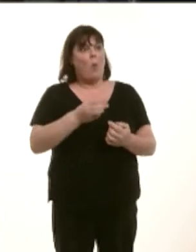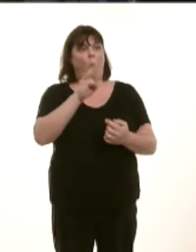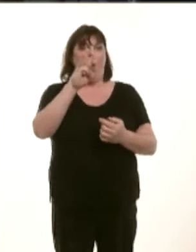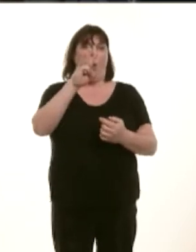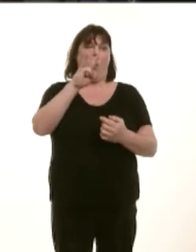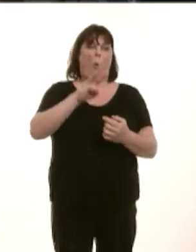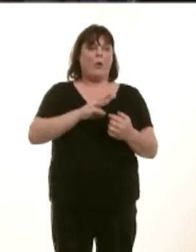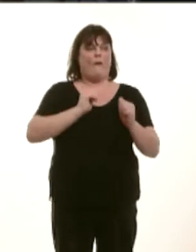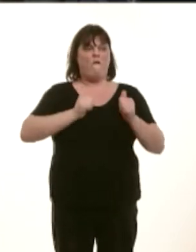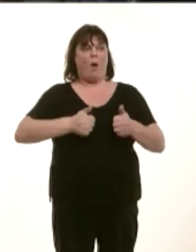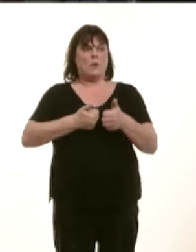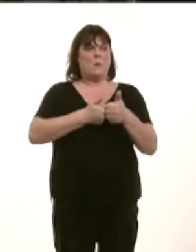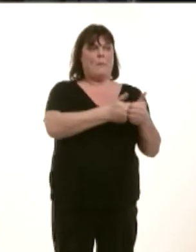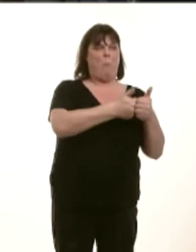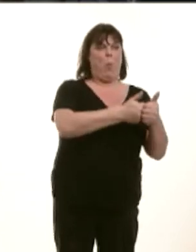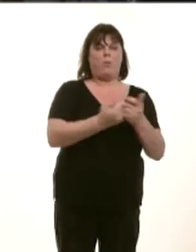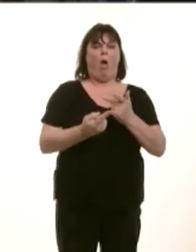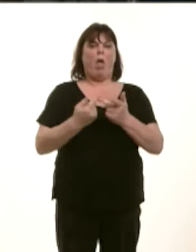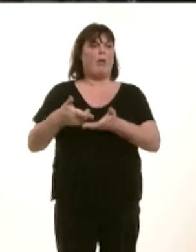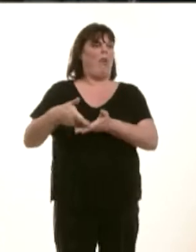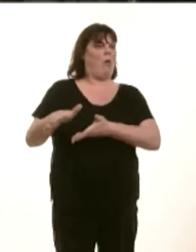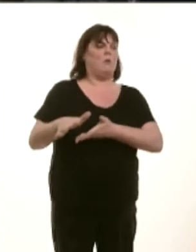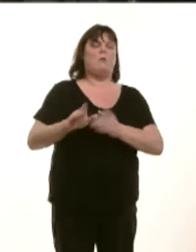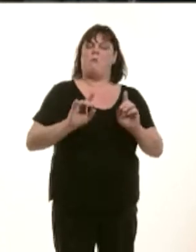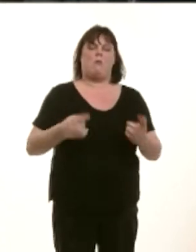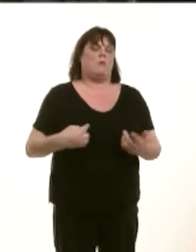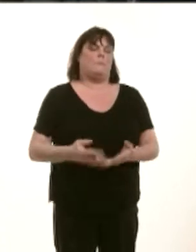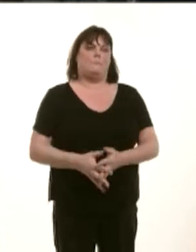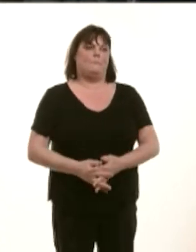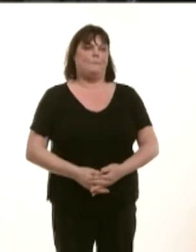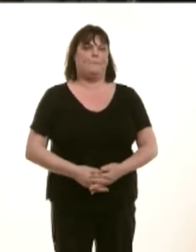than other Welsh dairy farmers, I think we should be very careful about doing that.